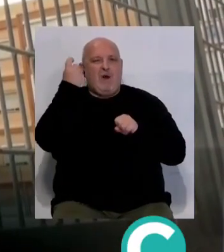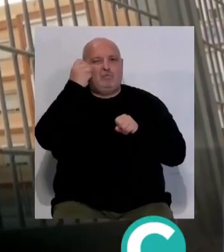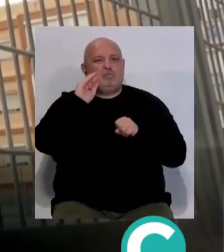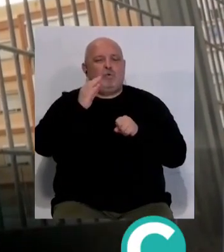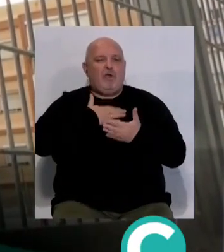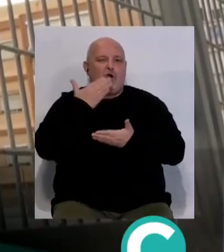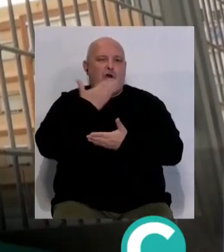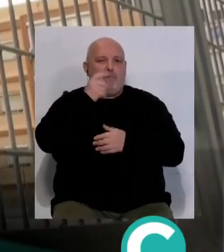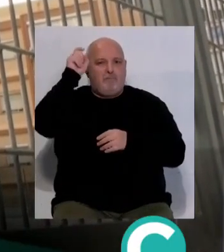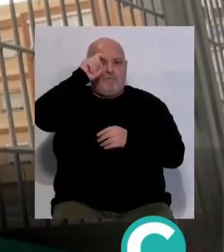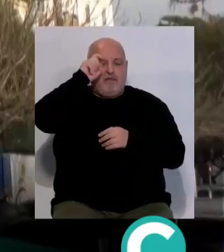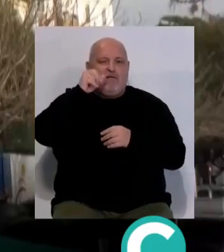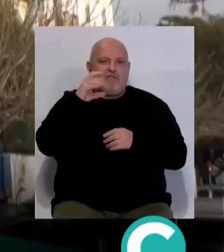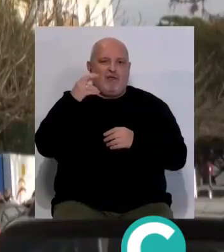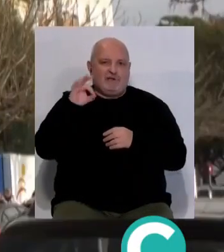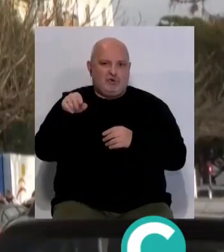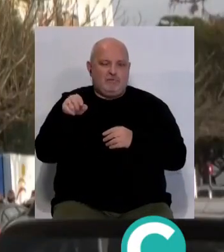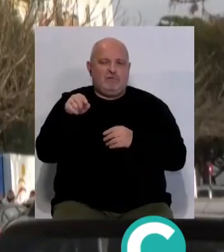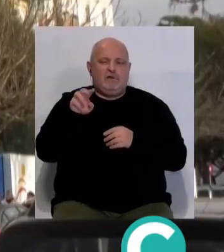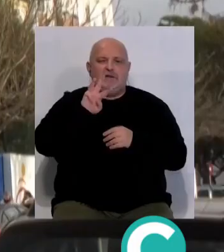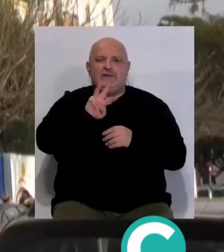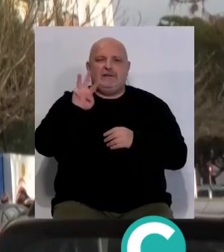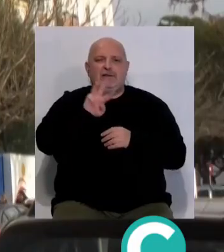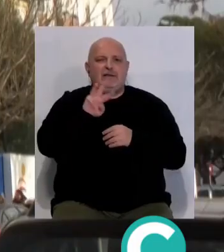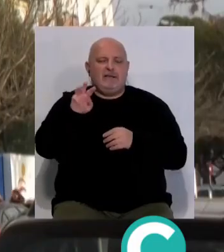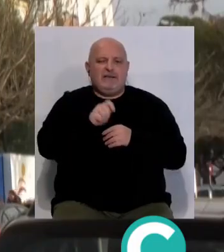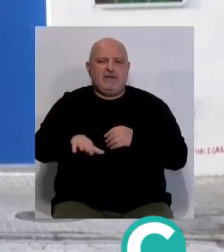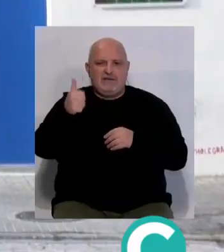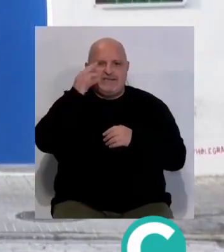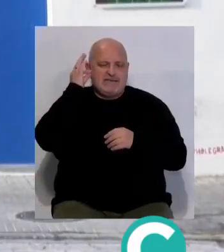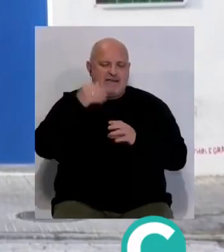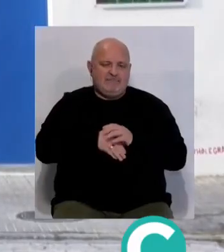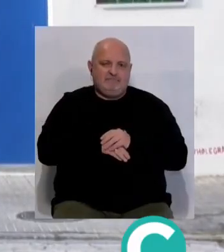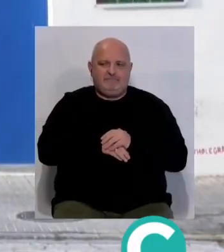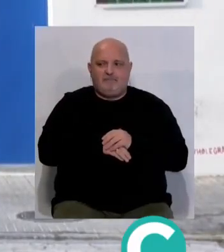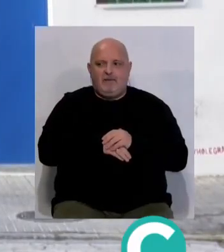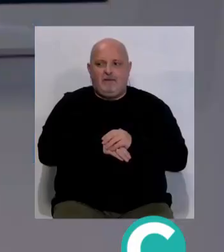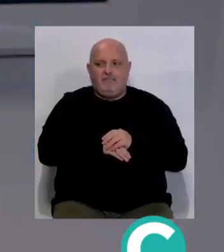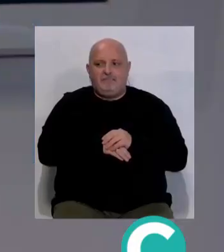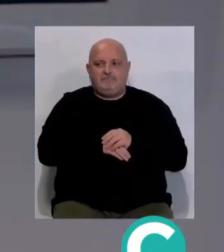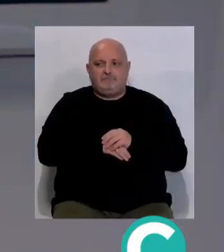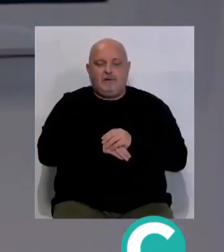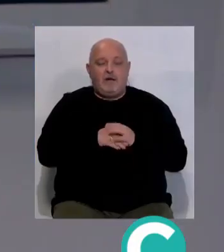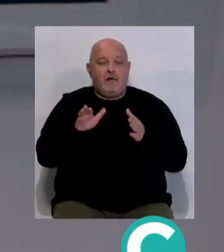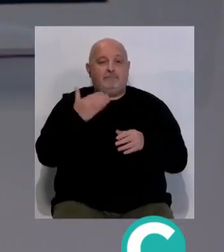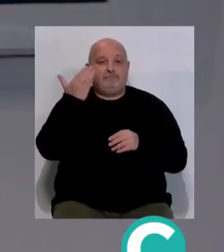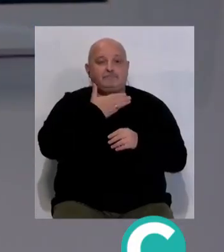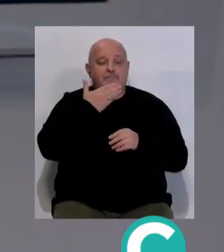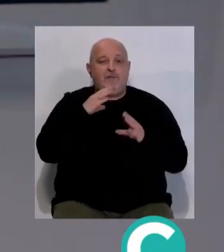el profesorado del Adolfo de Castro con 33 niños y niñas colegio San Rafael ha acogido